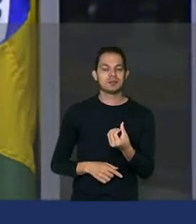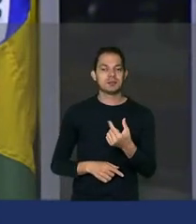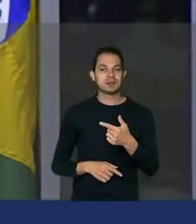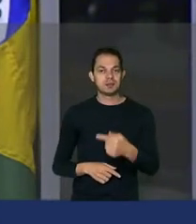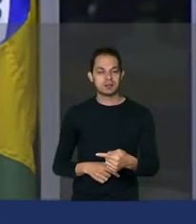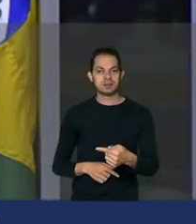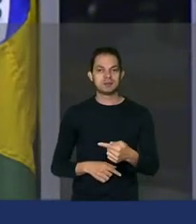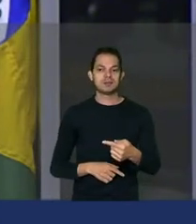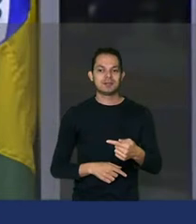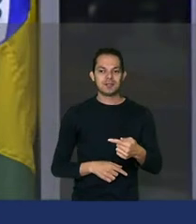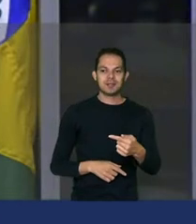NORTE, BARRO RINHA, BENJAMIN CONSTANTE,IMBO IRA, FONTE BOA,